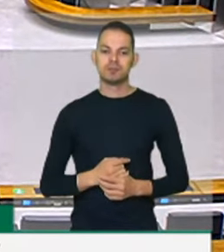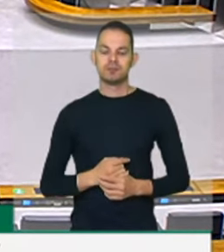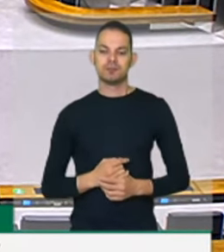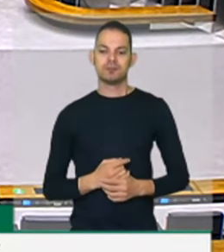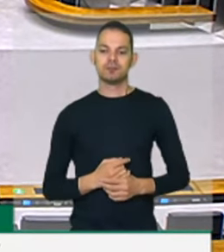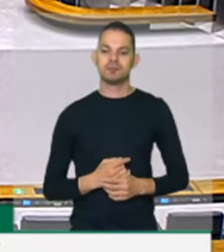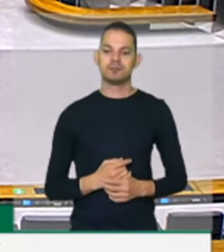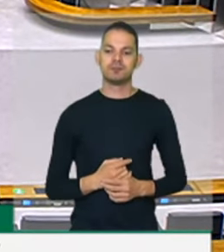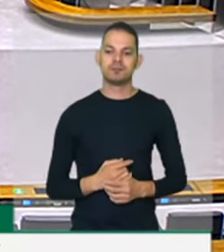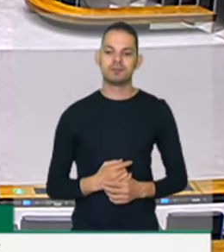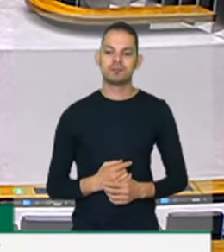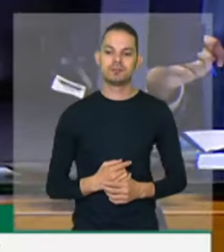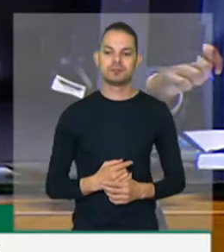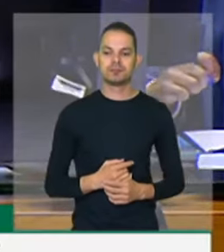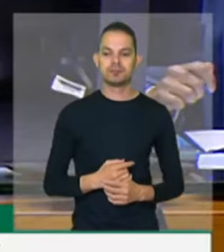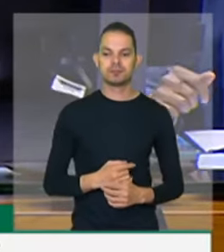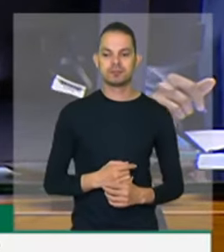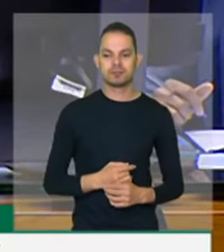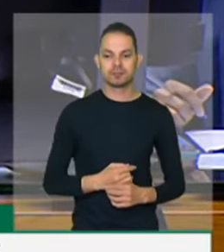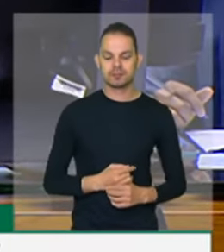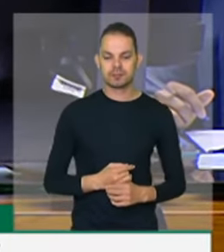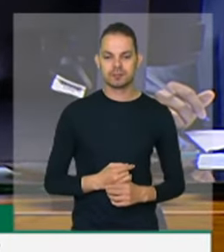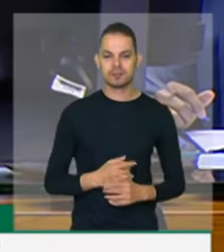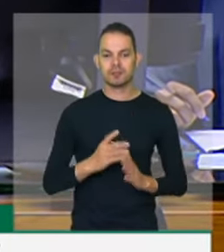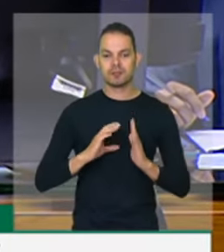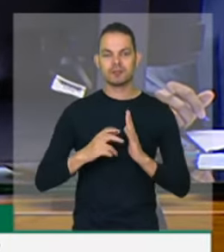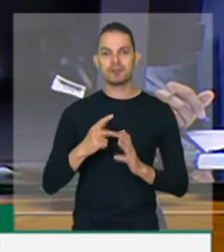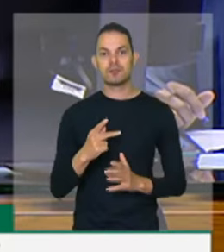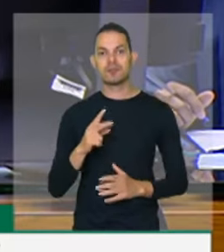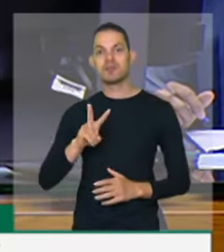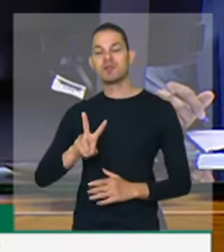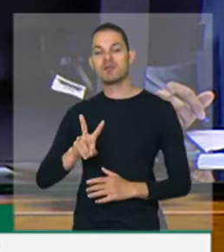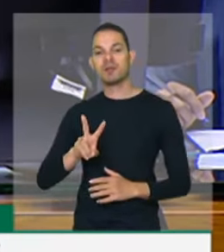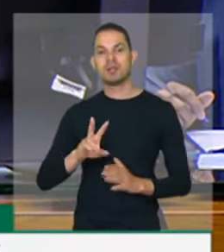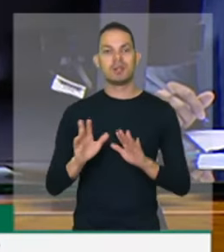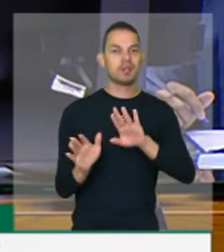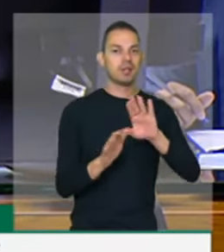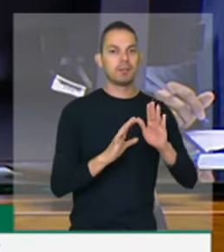SER MUITO DIFÍCIL. [PRESIDENTE]: PV, PCDOB?